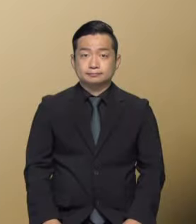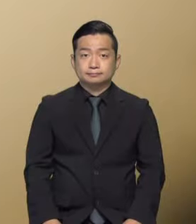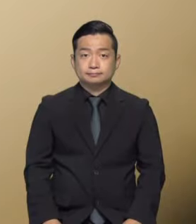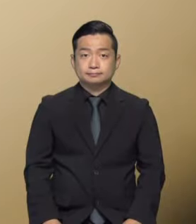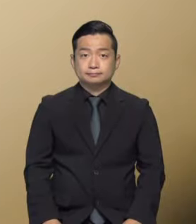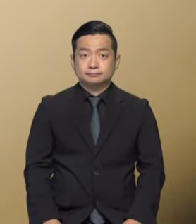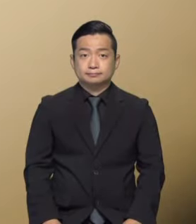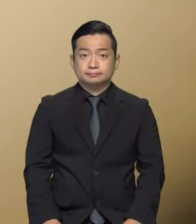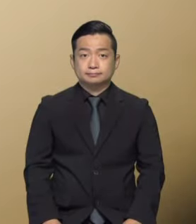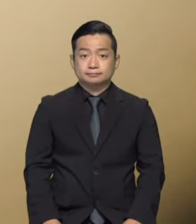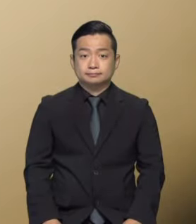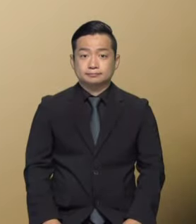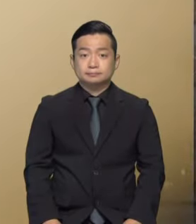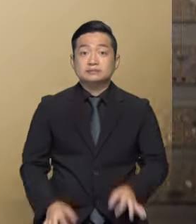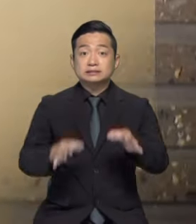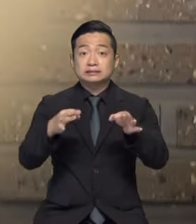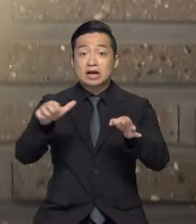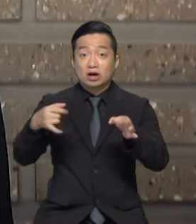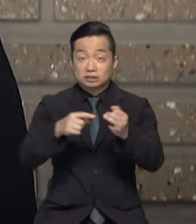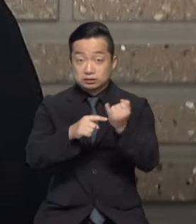(기자) 김건희 여사가 지난 4월 총선을